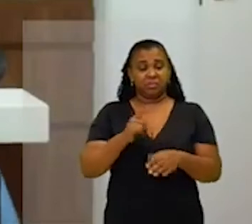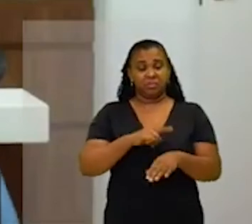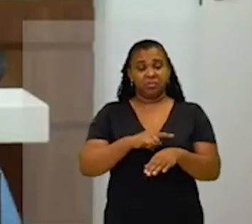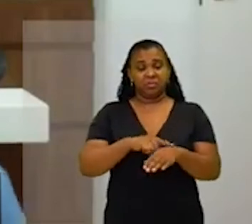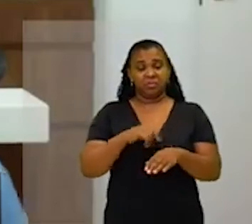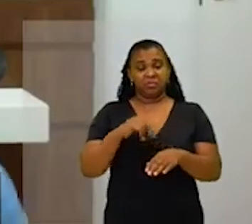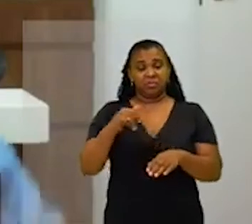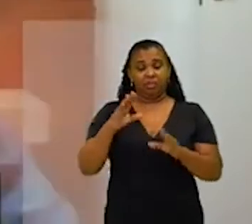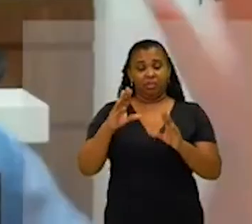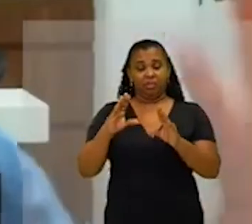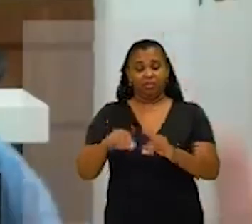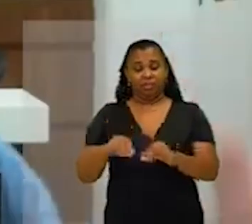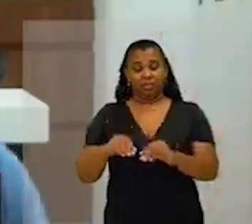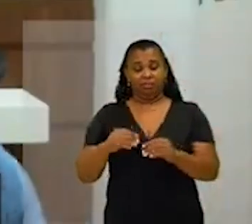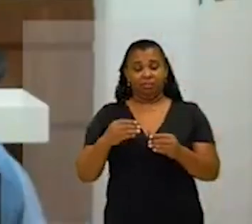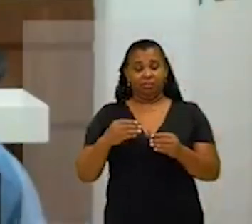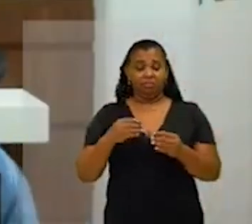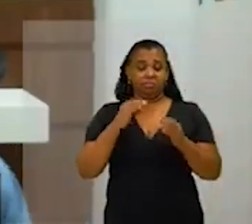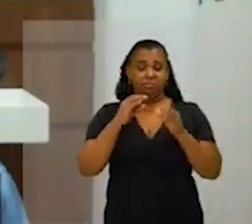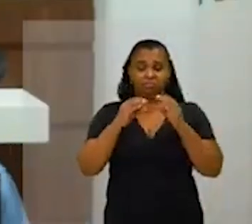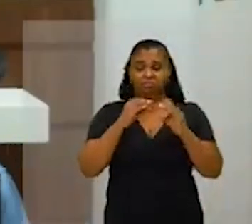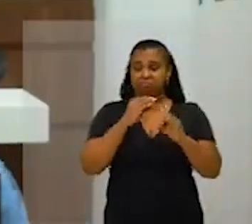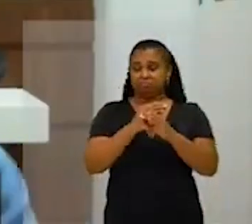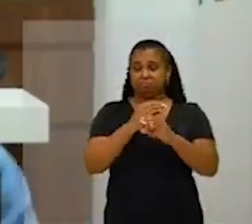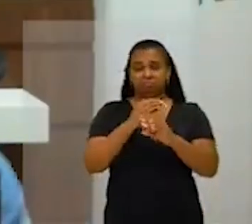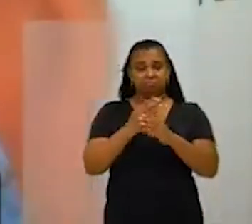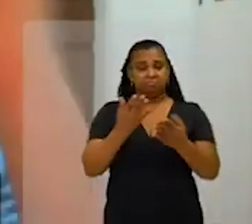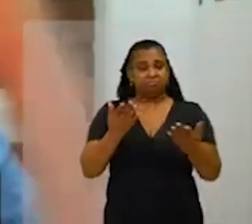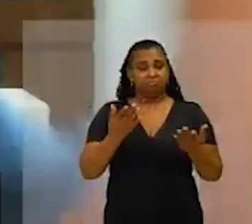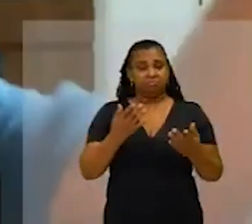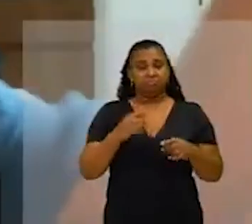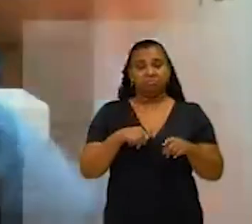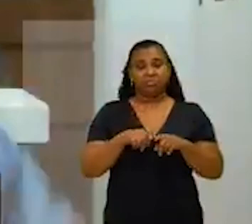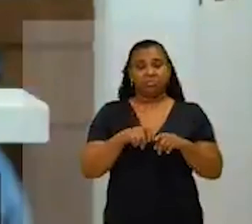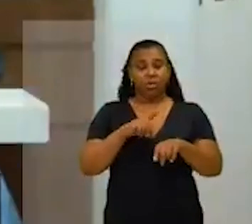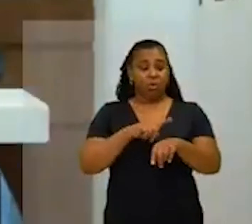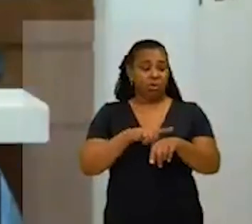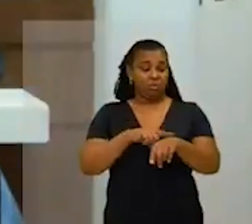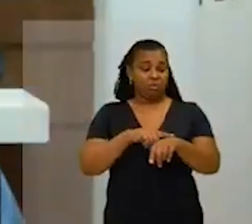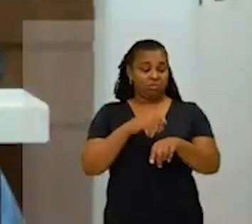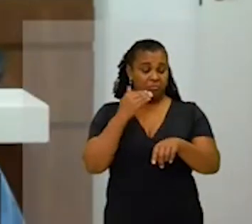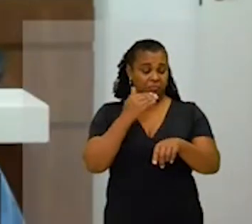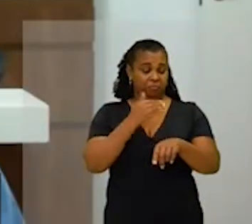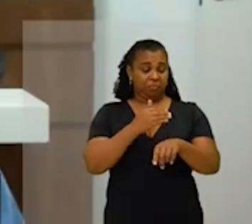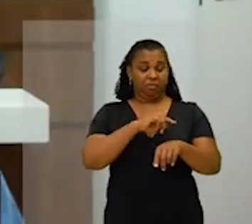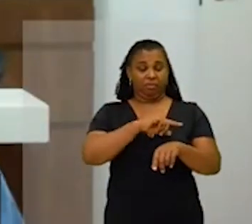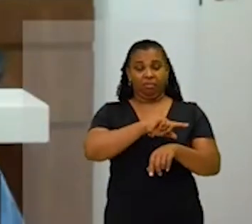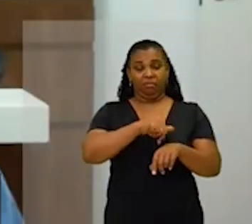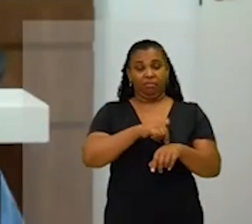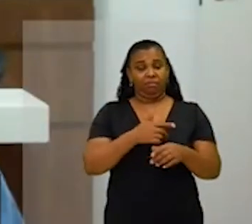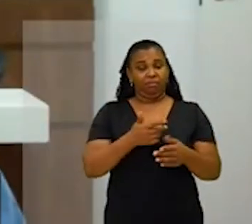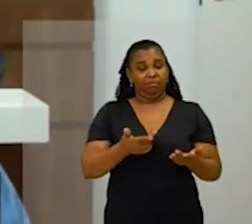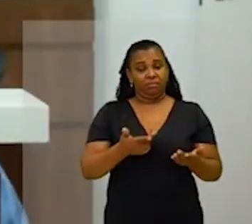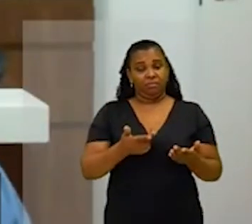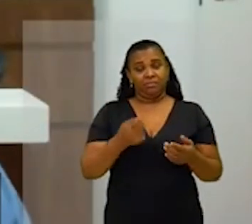eu fiquei incomunicável fuso horário errado imaginando um evento mais tarde já tava no horário